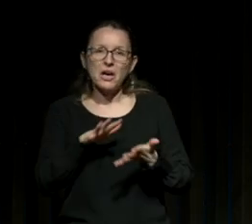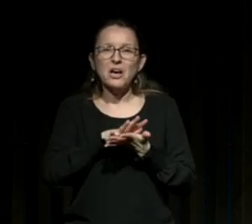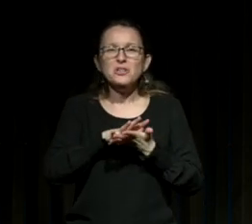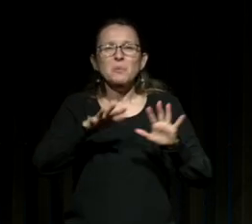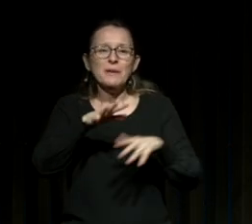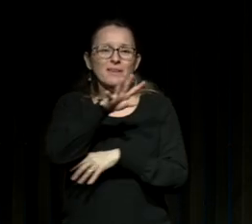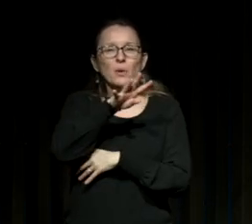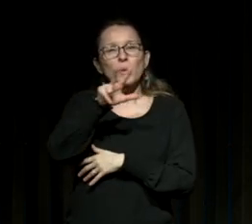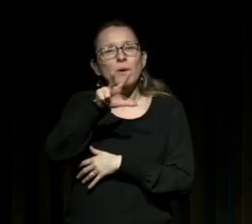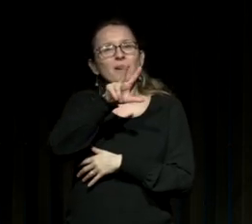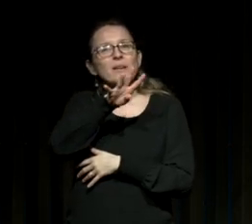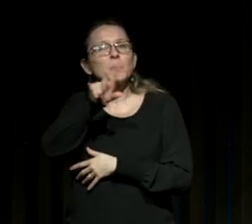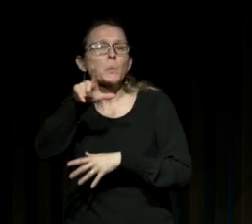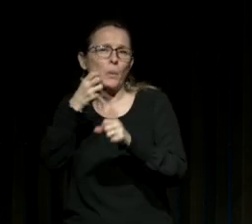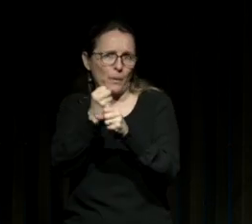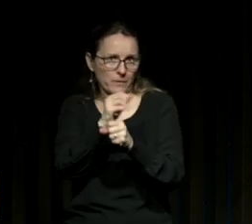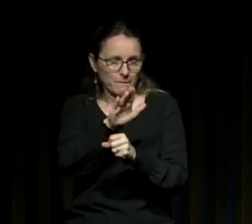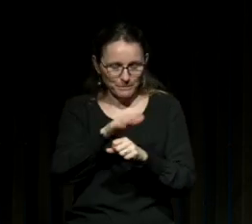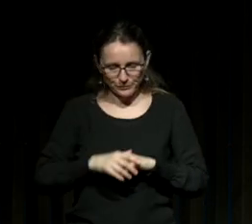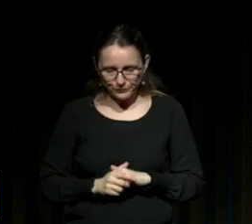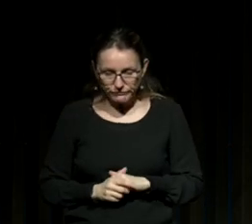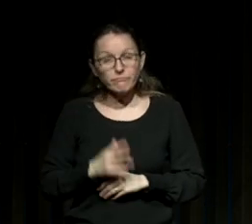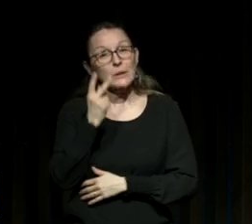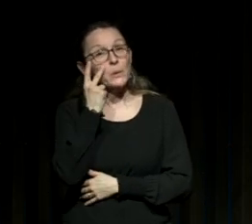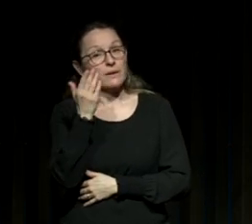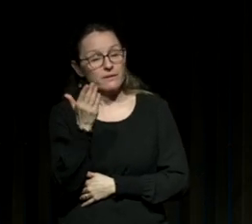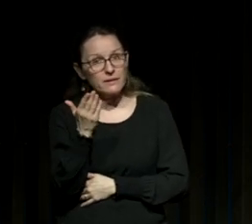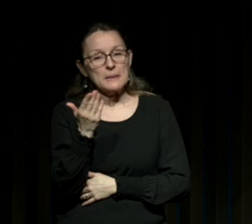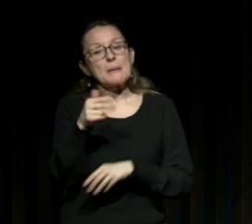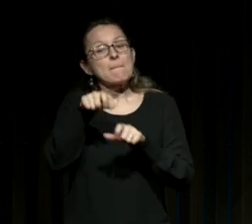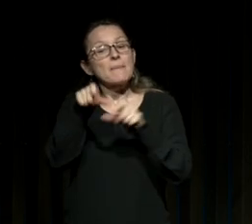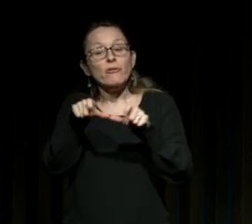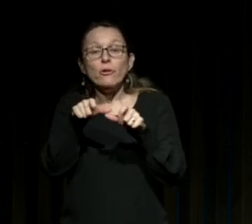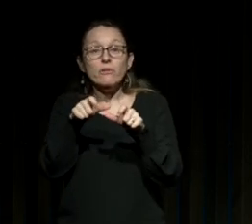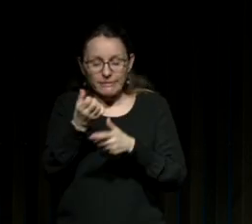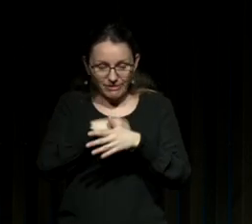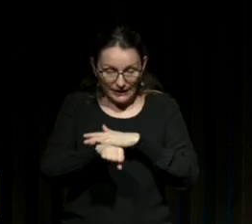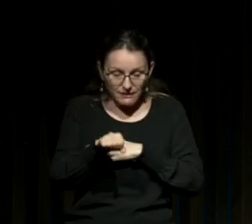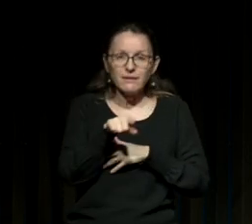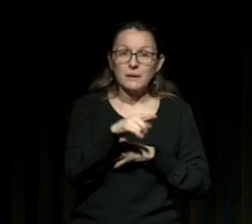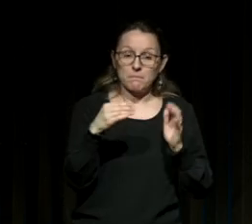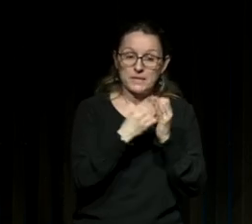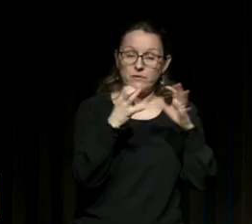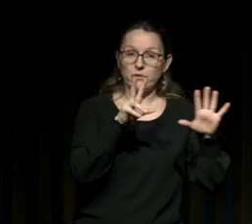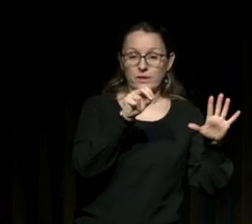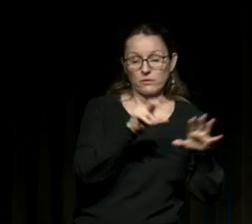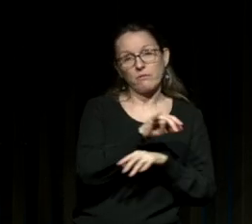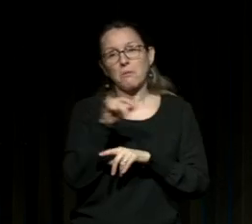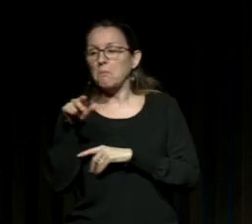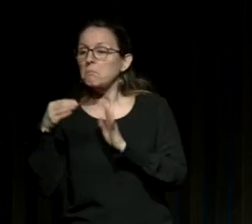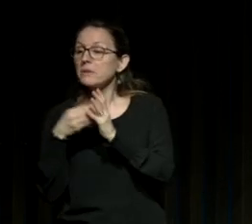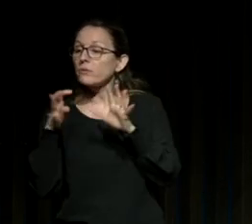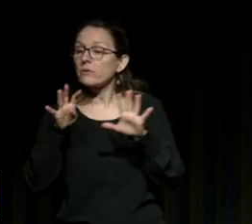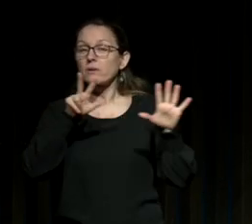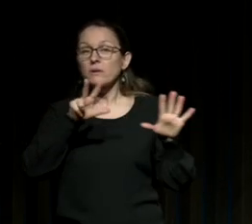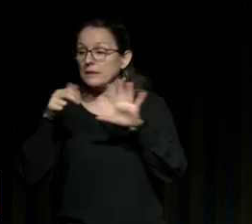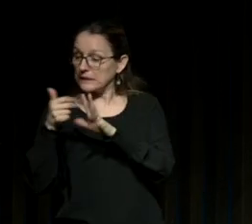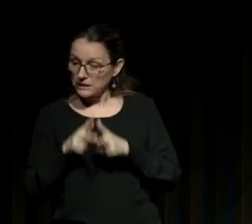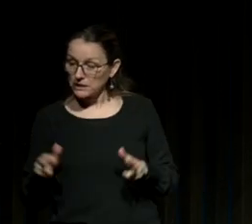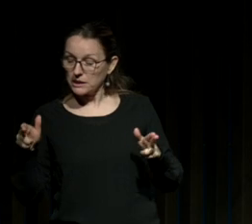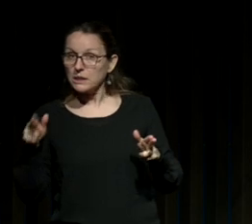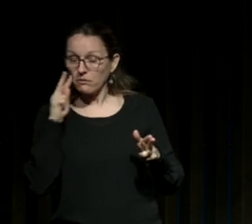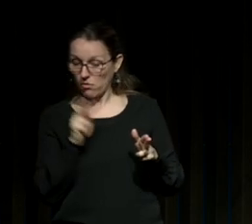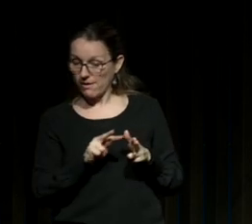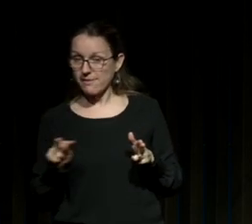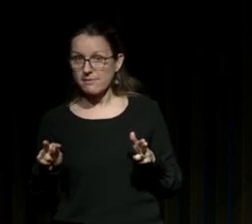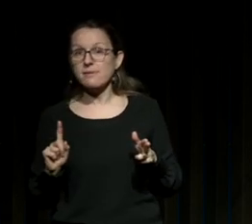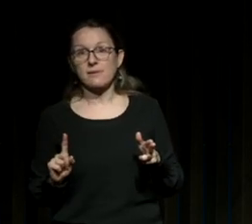ans alors que si on regarde les individus qui sont nés entre 1980 et 1986 ici eh bien on voit que 10%